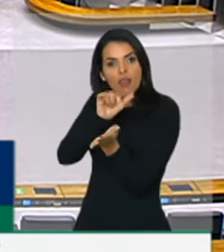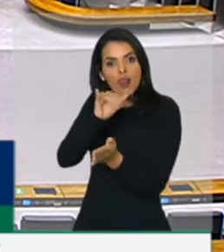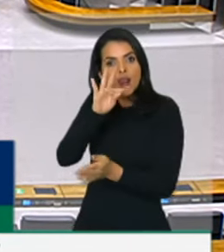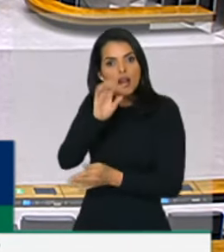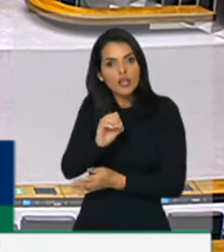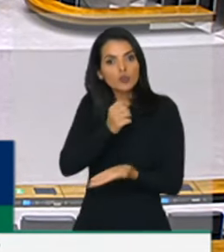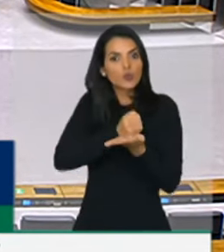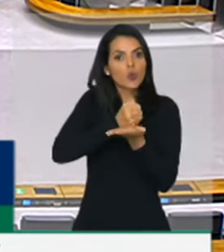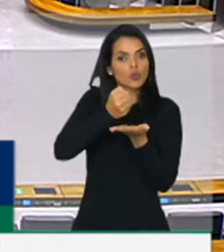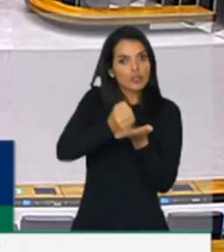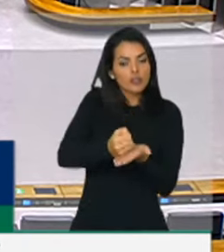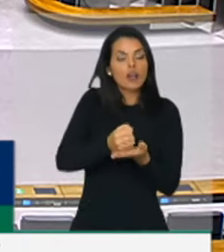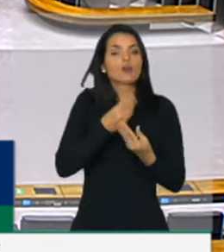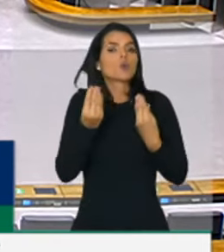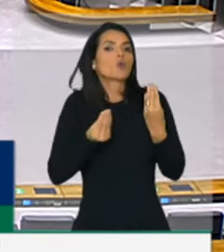LEITE, O GESTOR PÚBLICO VAI SE RESPONSABILIZAR PELA